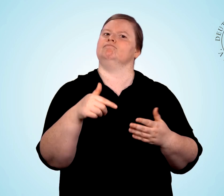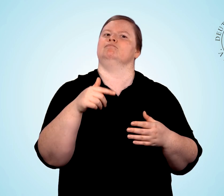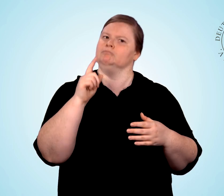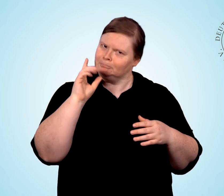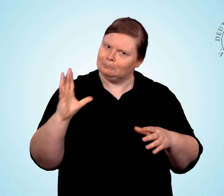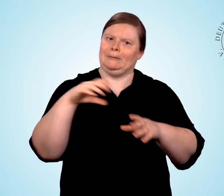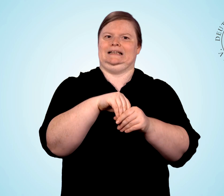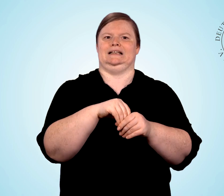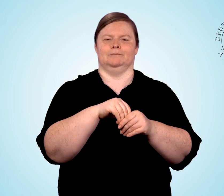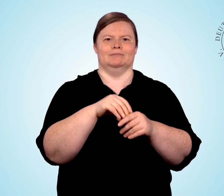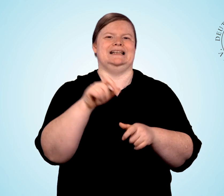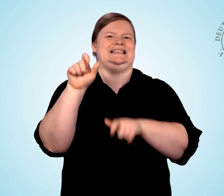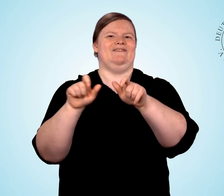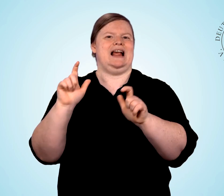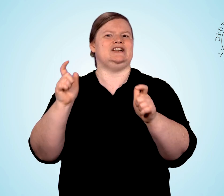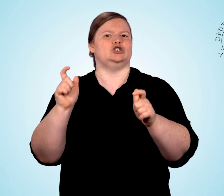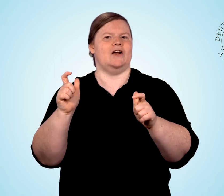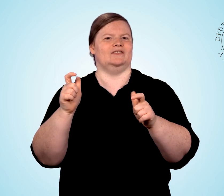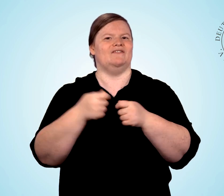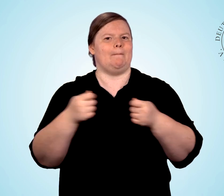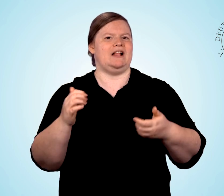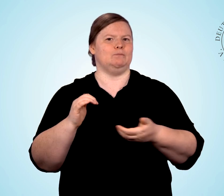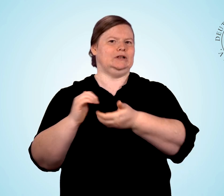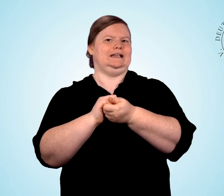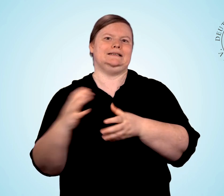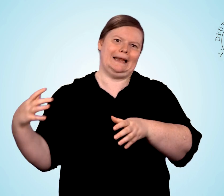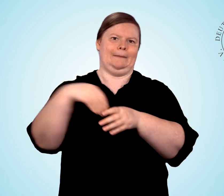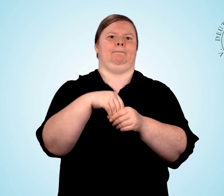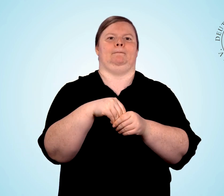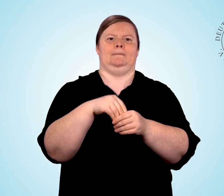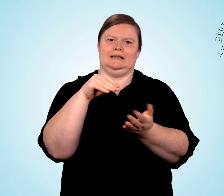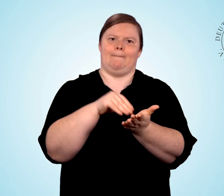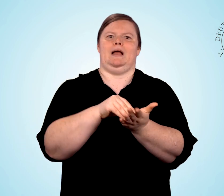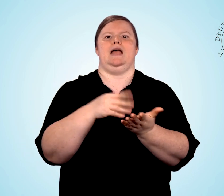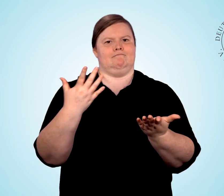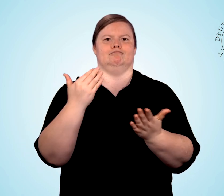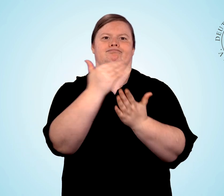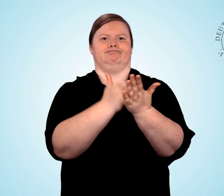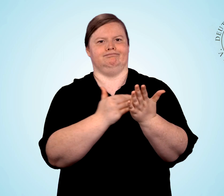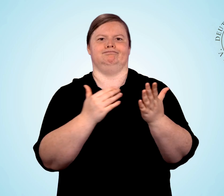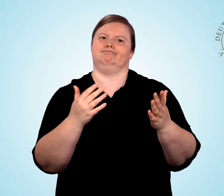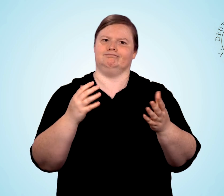von einem zivilgesellschaftlichen Verbändebündnis